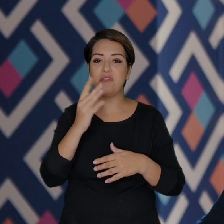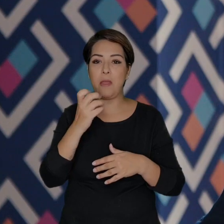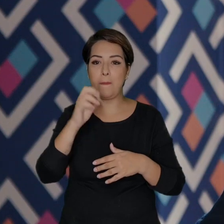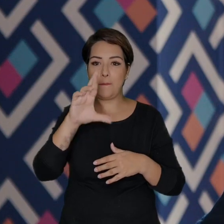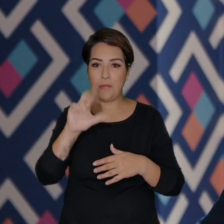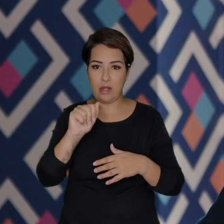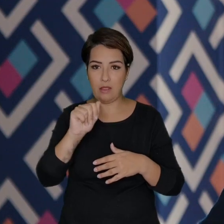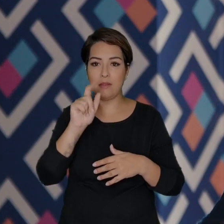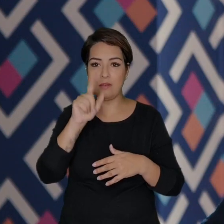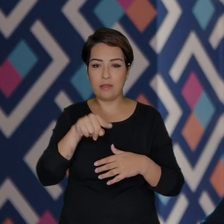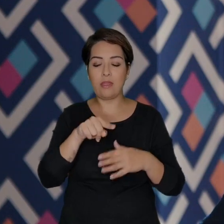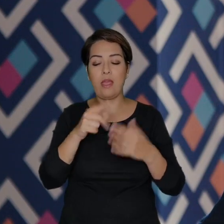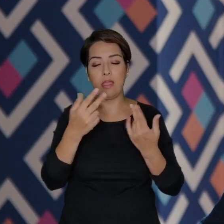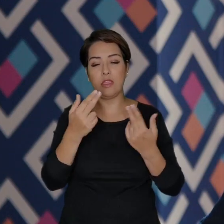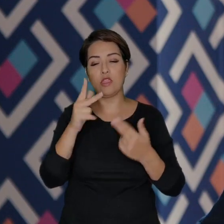do petróleo, como o poliéster.